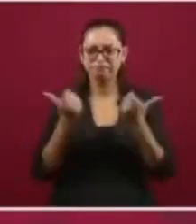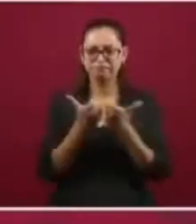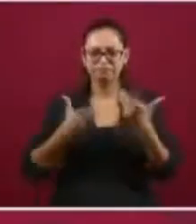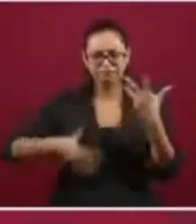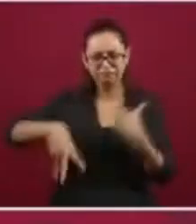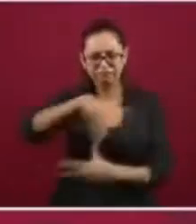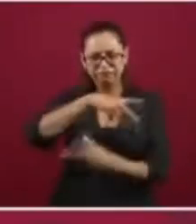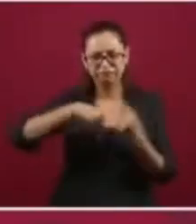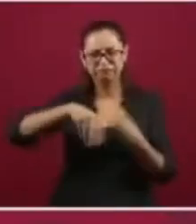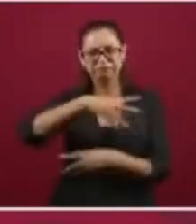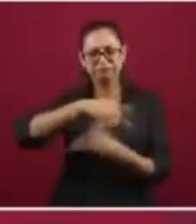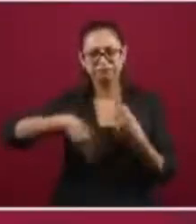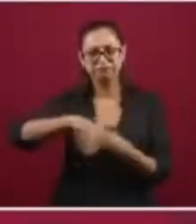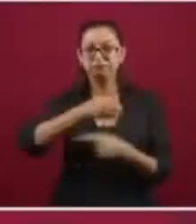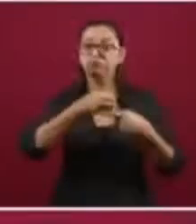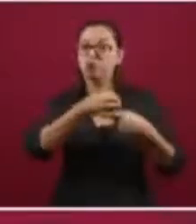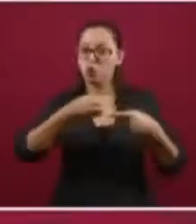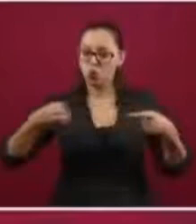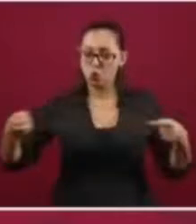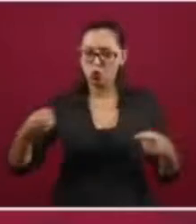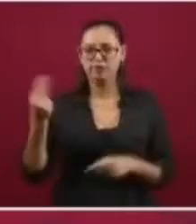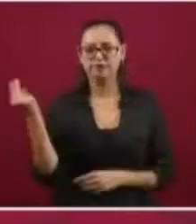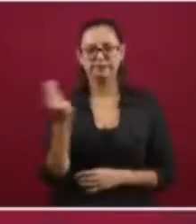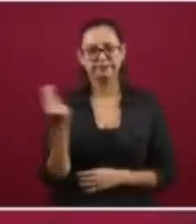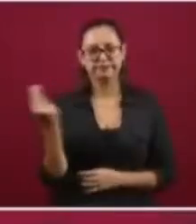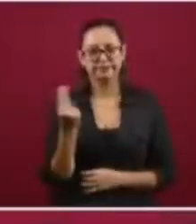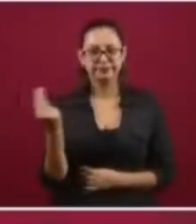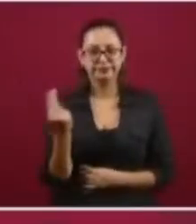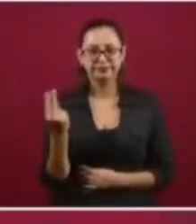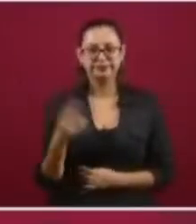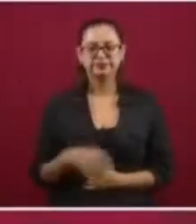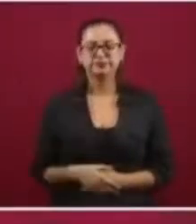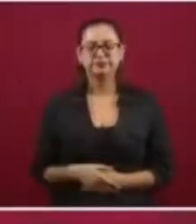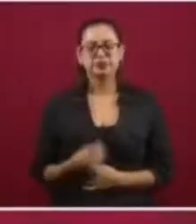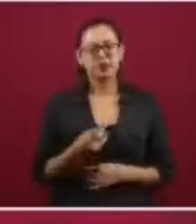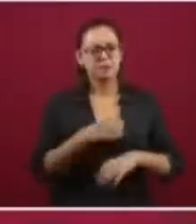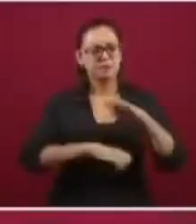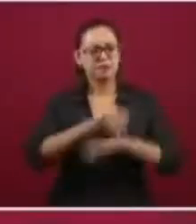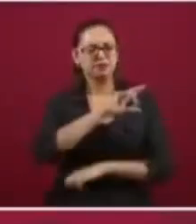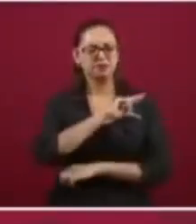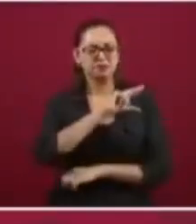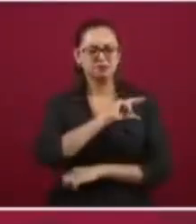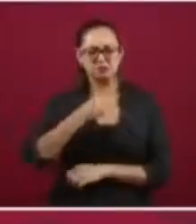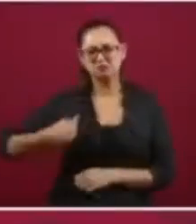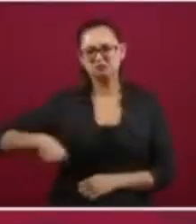Hay muy buena relación con el sector privado.